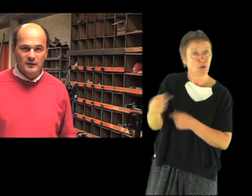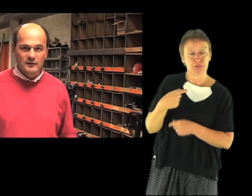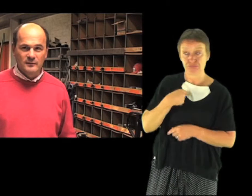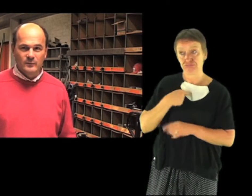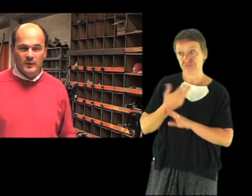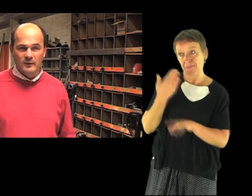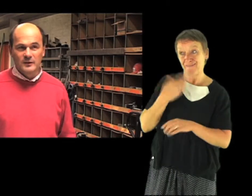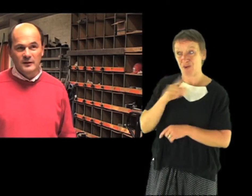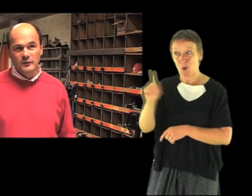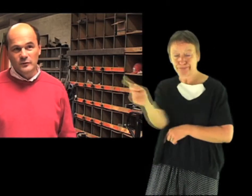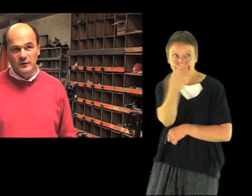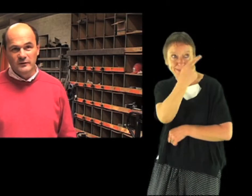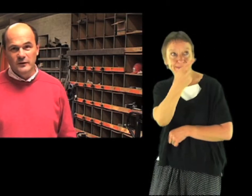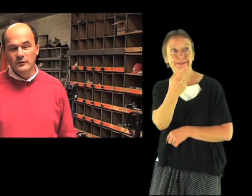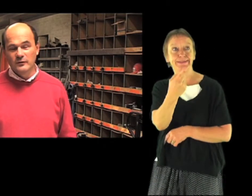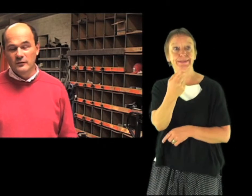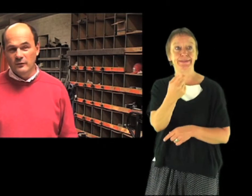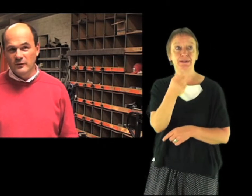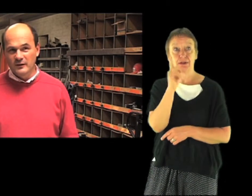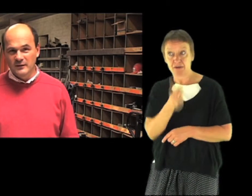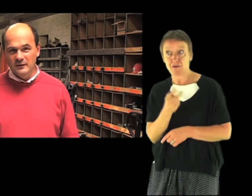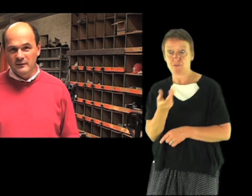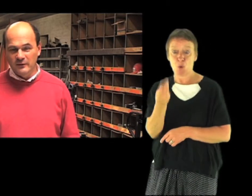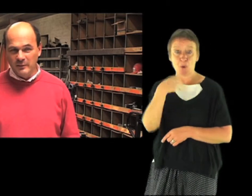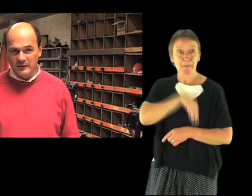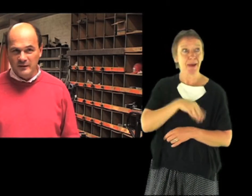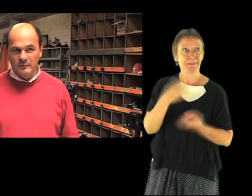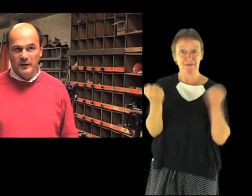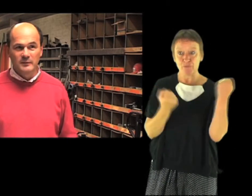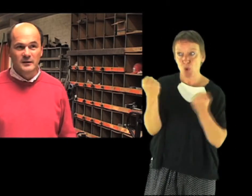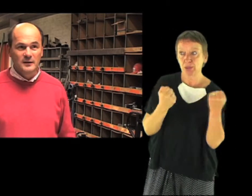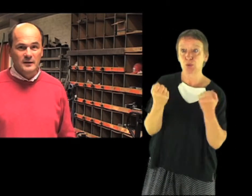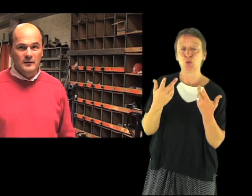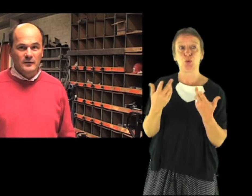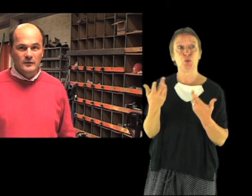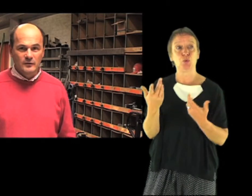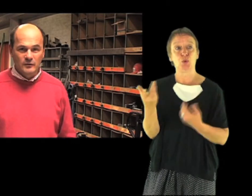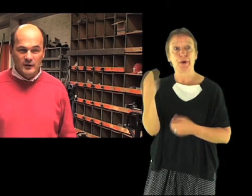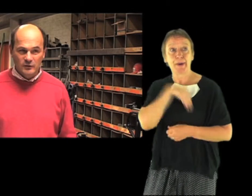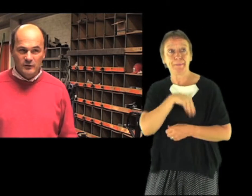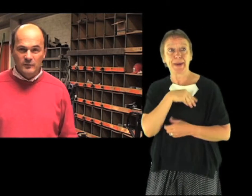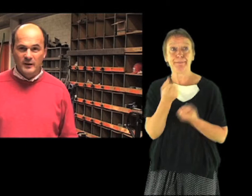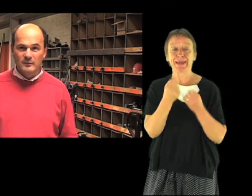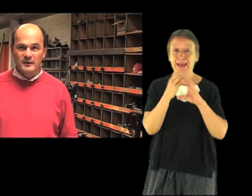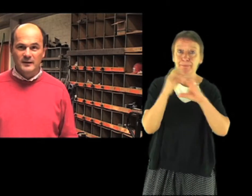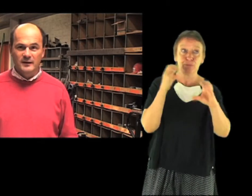Donc, on lui a permis de conduire les véhicules On lui a fait passer des permis de voitures,